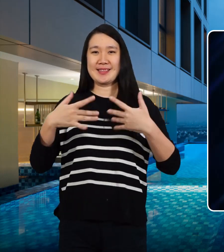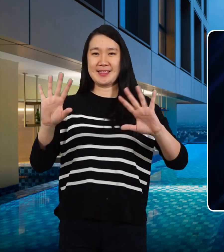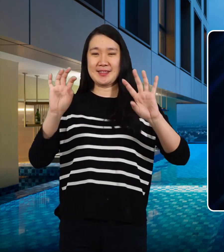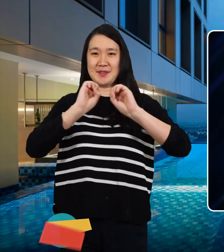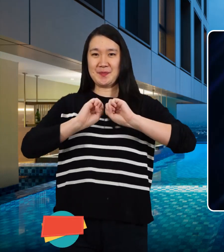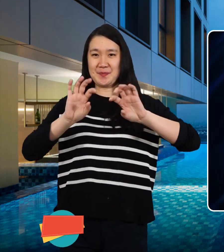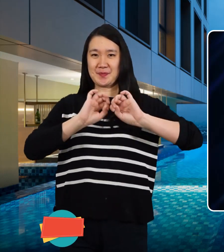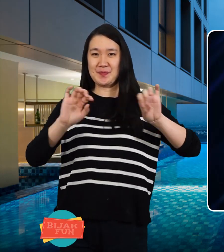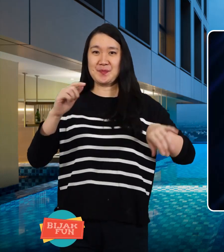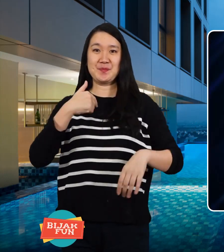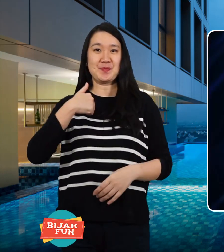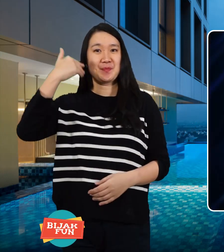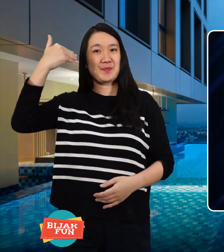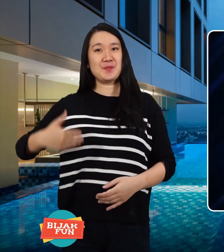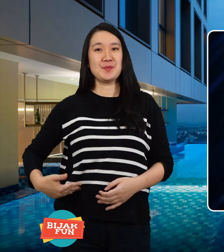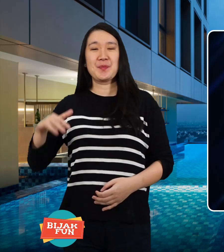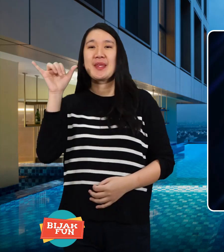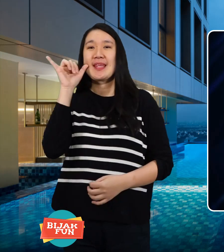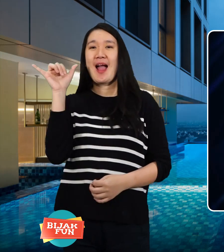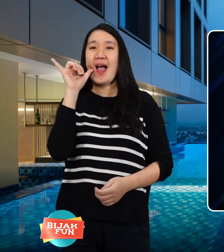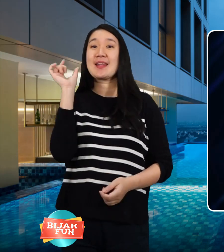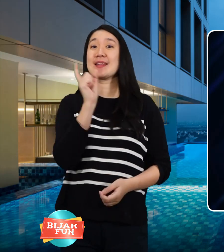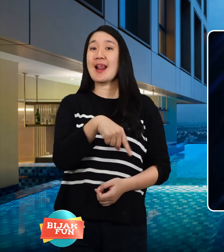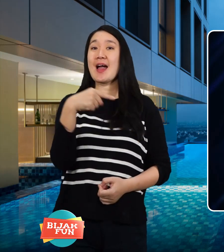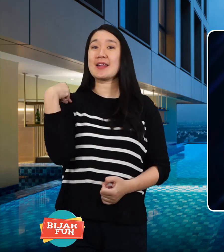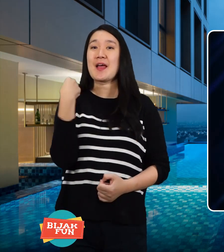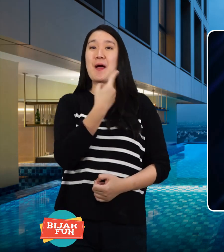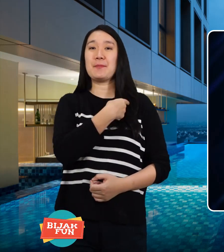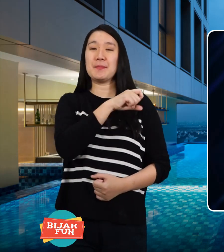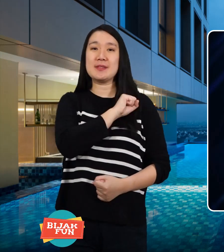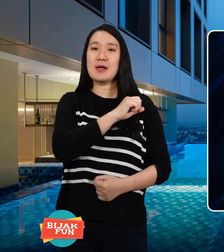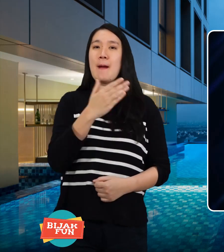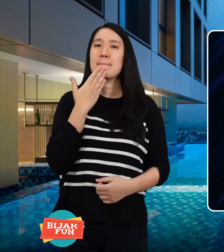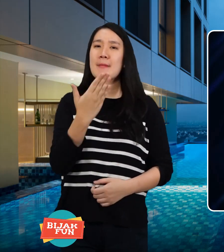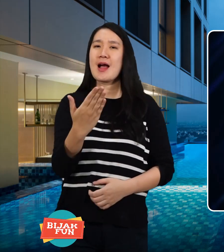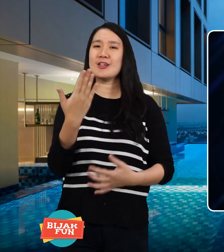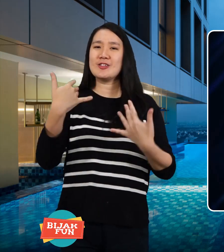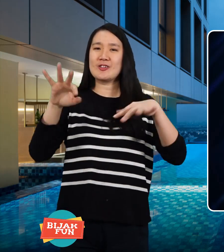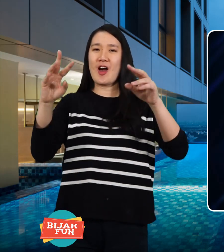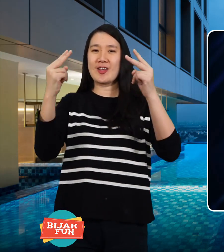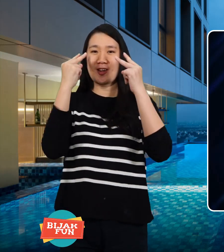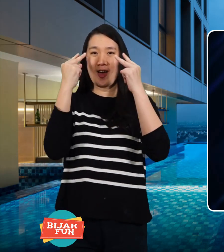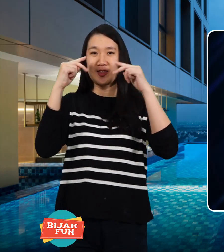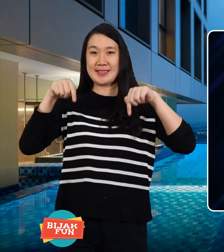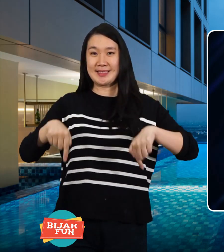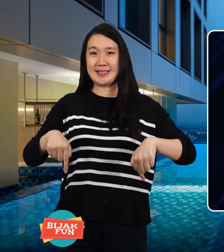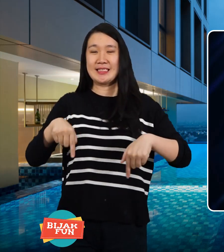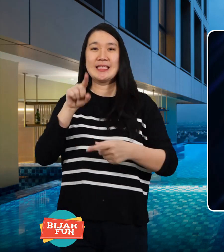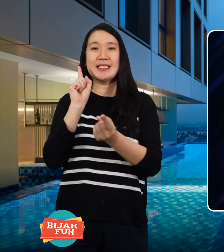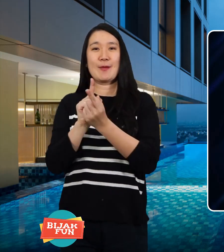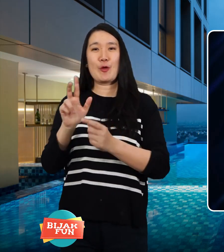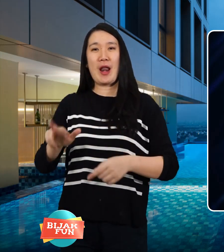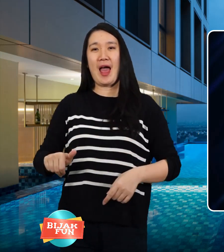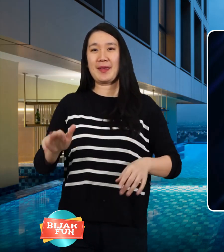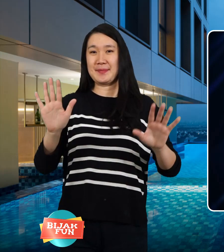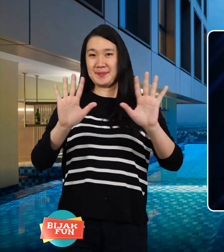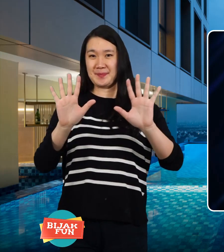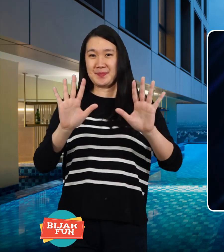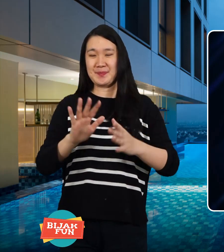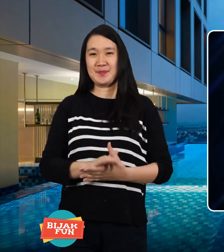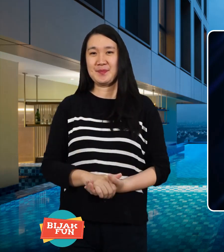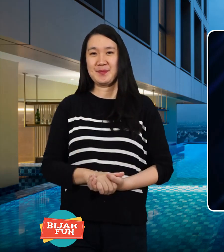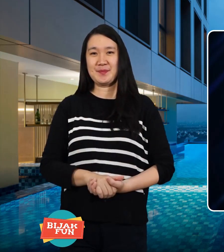Oke sekian, saya Yani dari KamiBijak, terima kasih. Tetap menonton ya, sampai bertemu lagi. Dah!